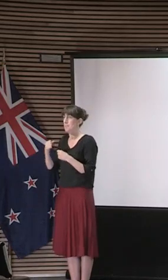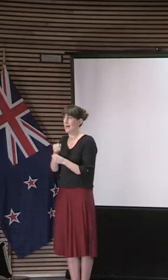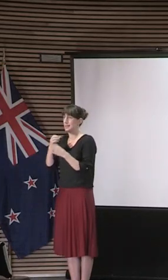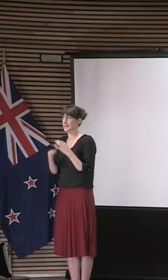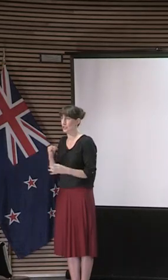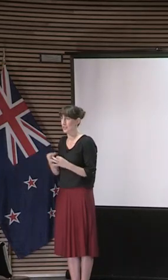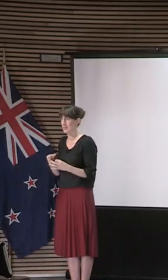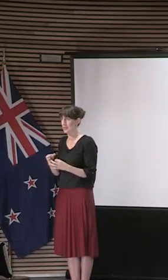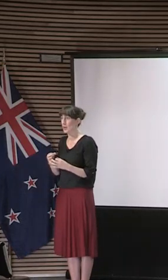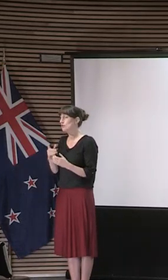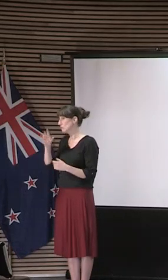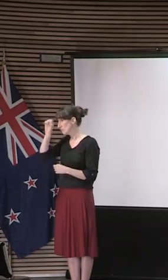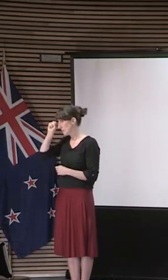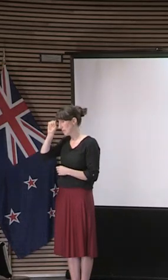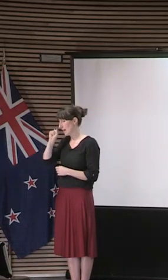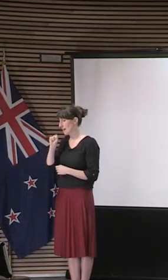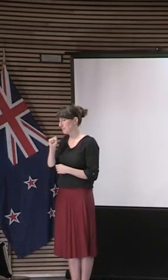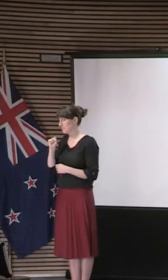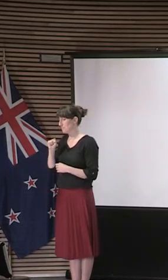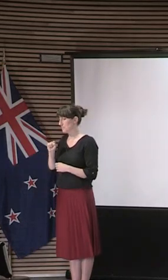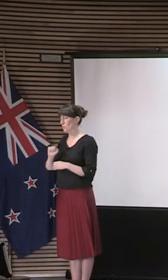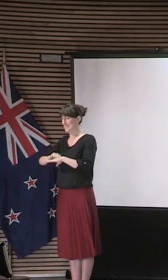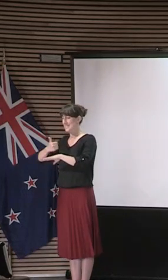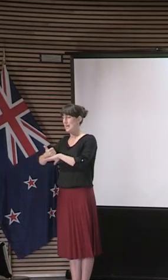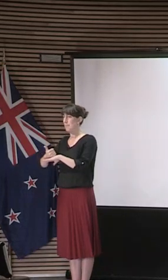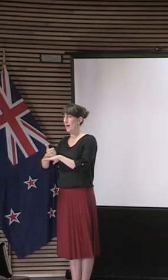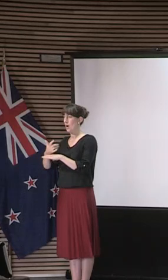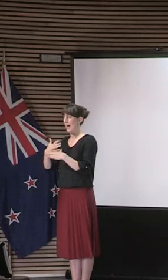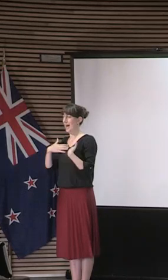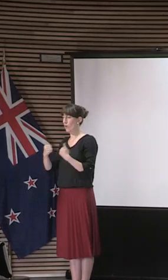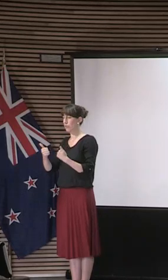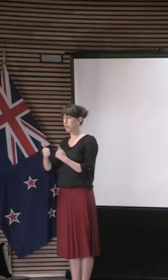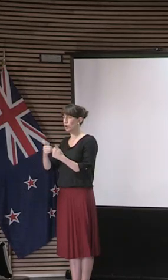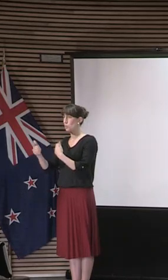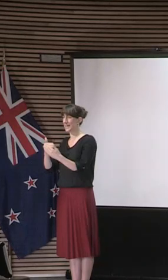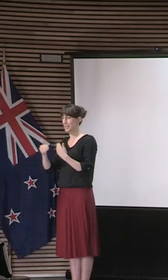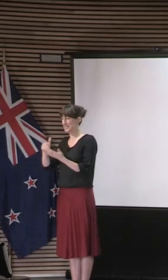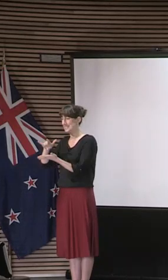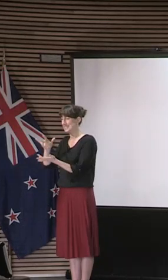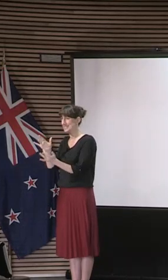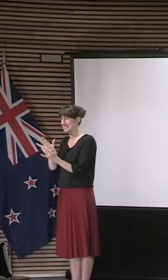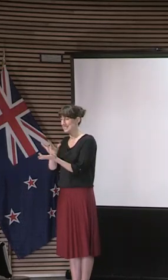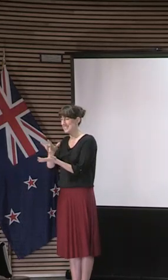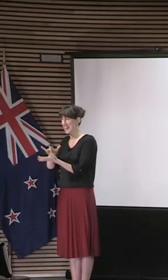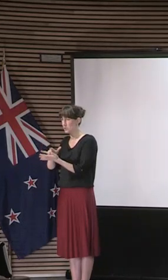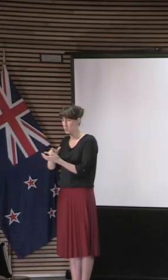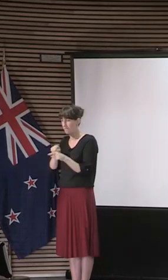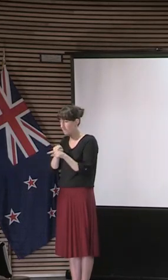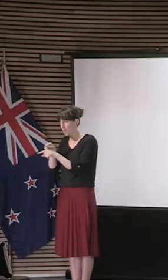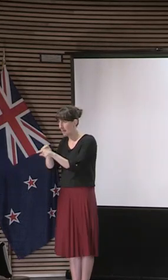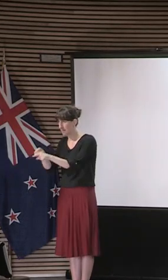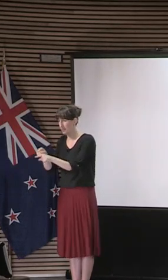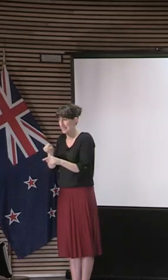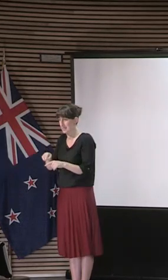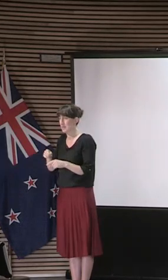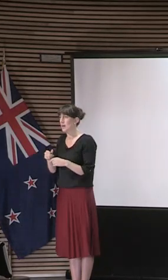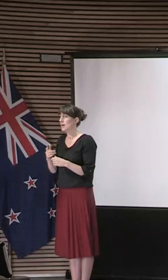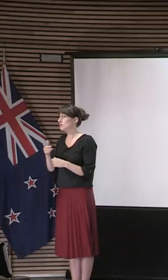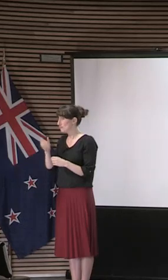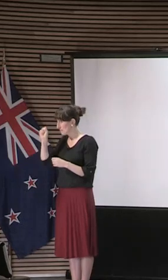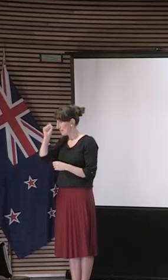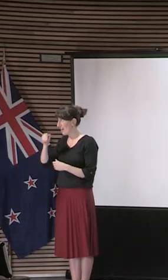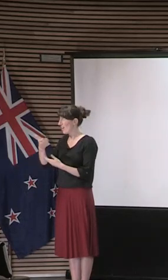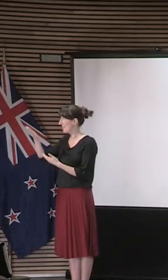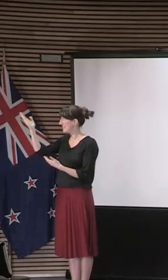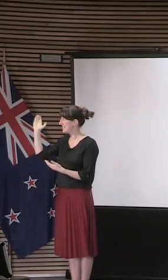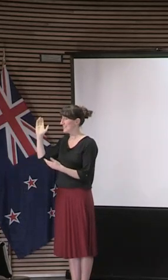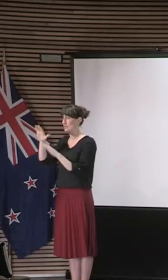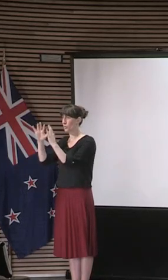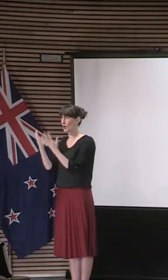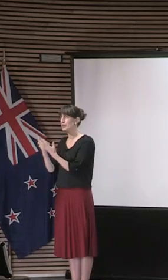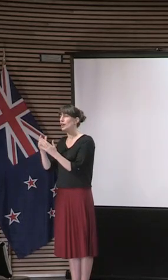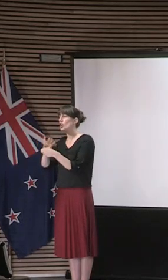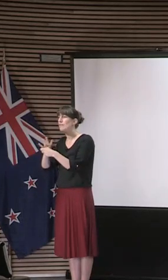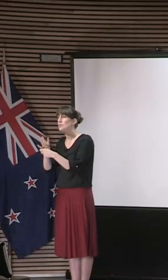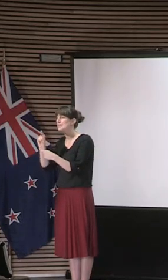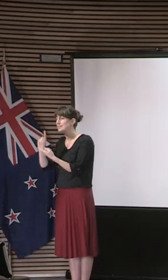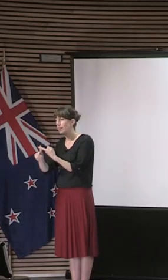penei i te korero a te Pirimia,